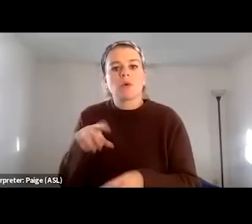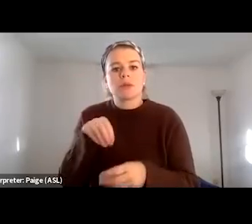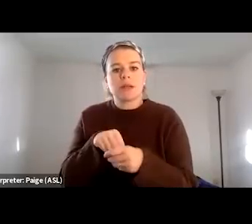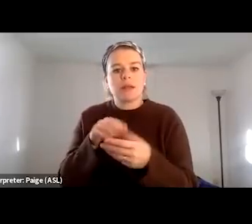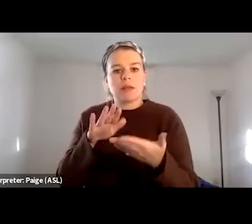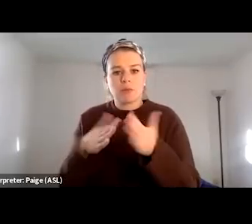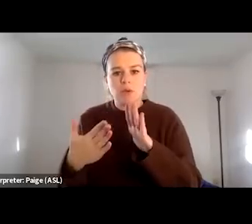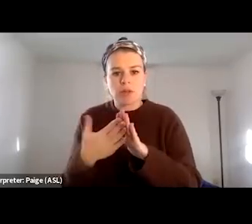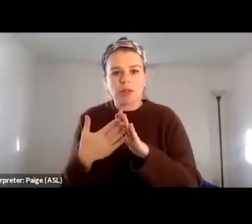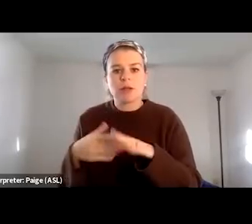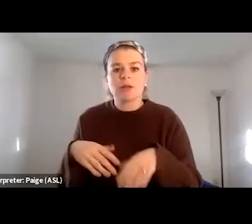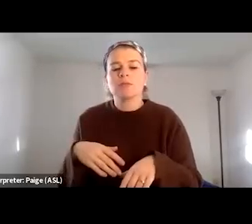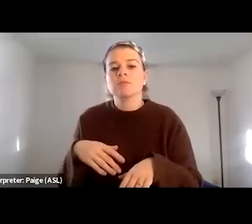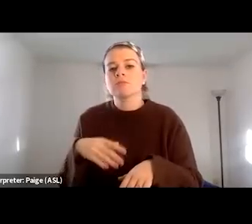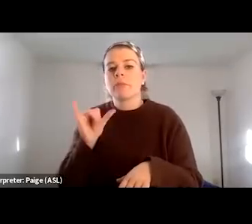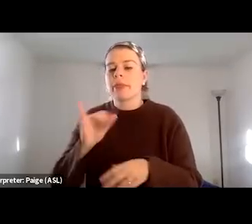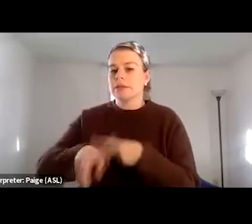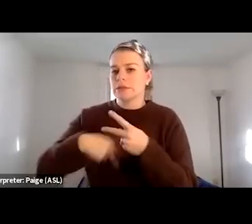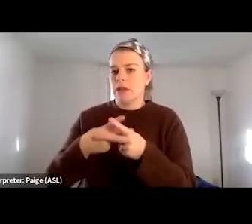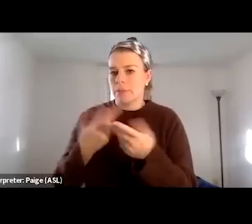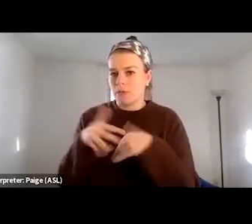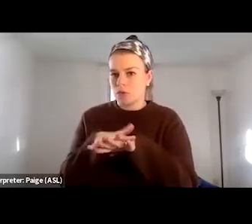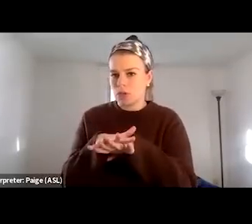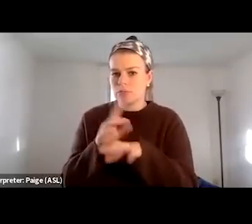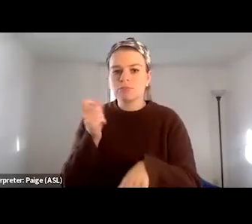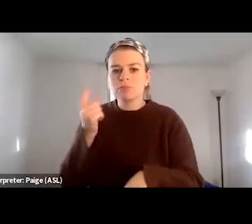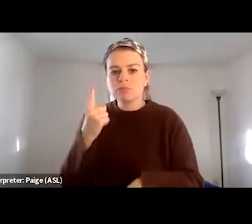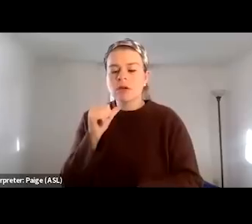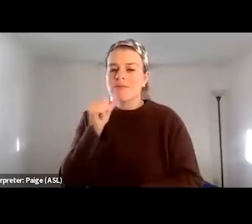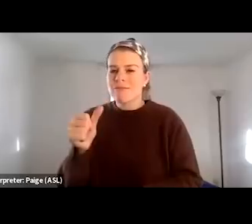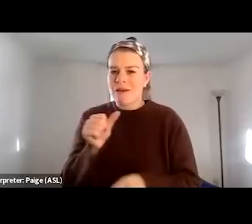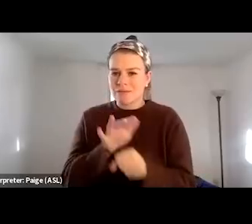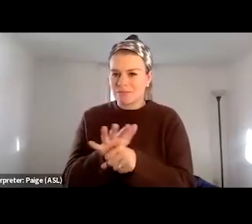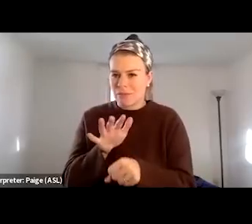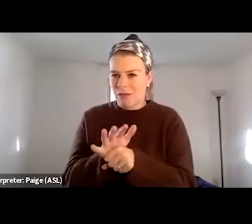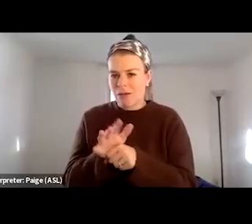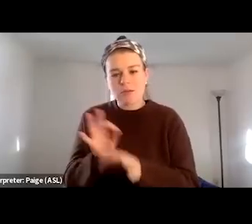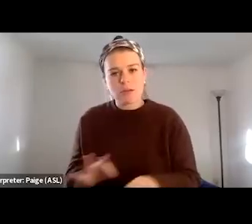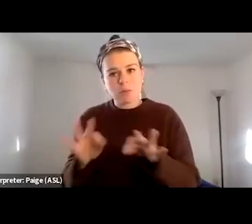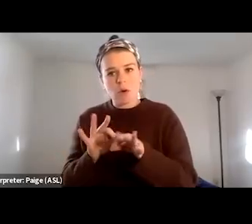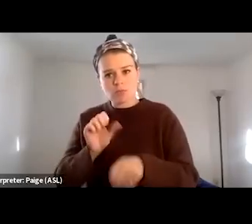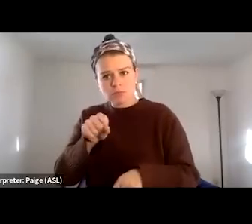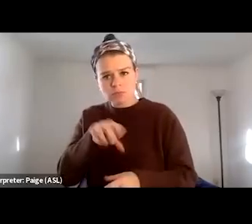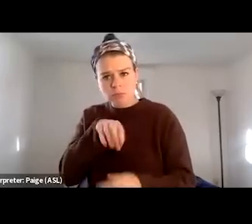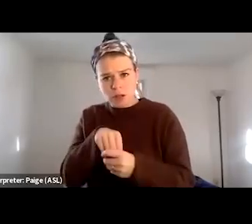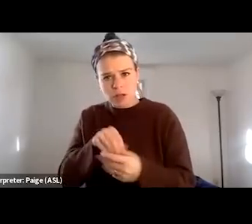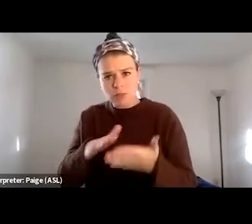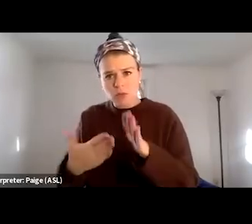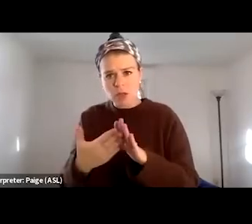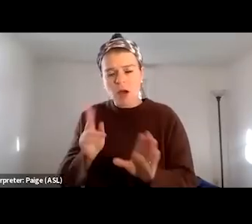eso es una forma de integración. Pero eso no es suficiente, ¿verdad? Es importante estar en la comunidad y participar en actividades comunitarias.